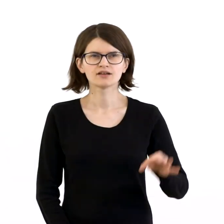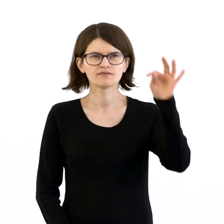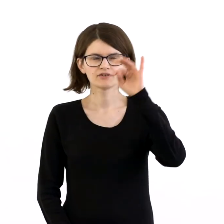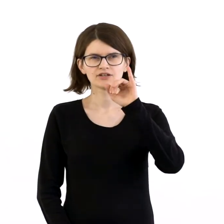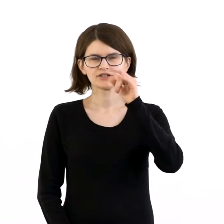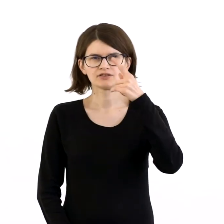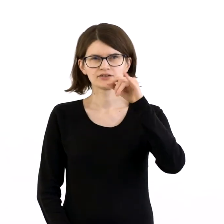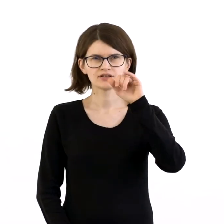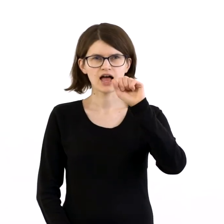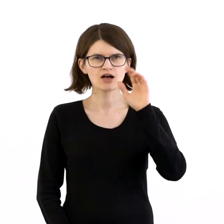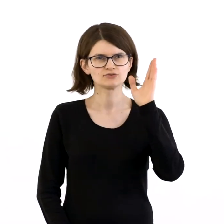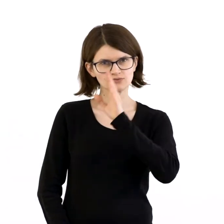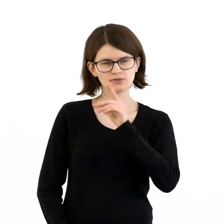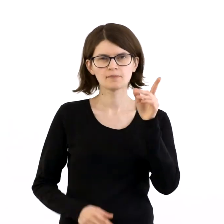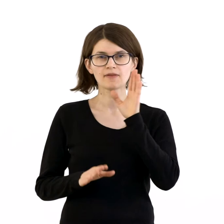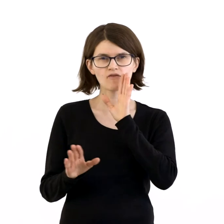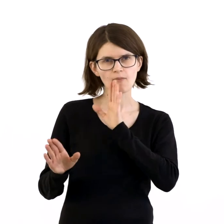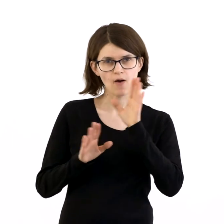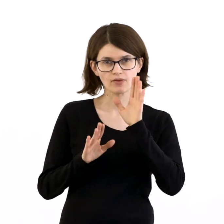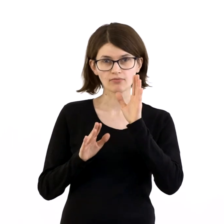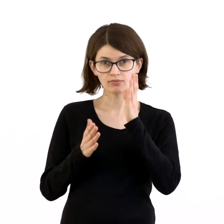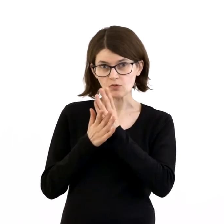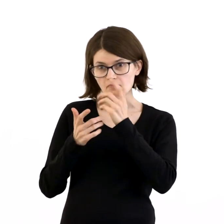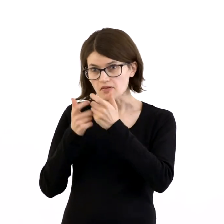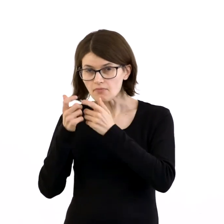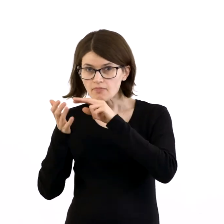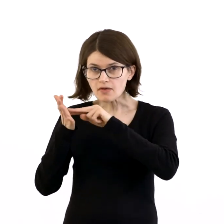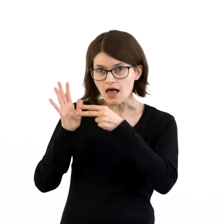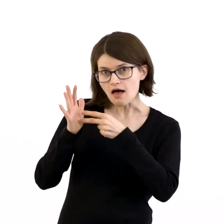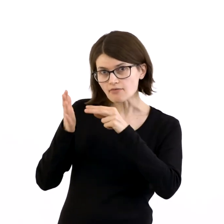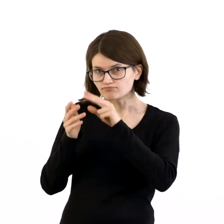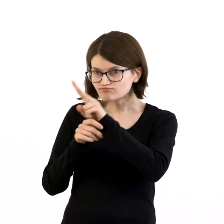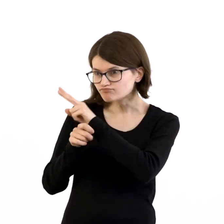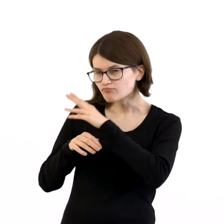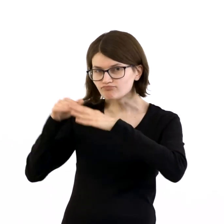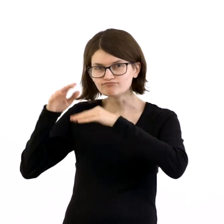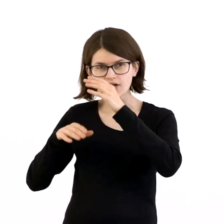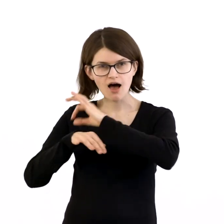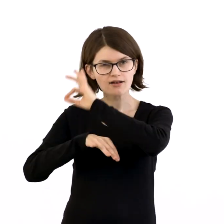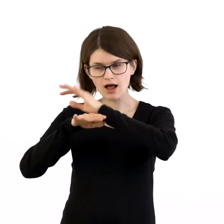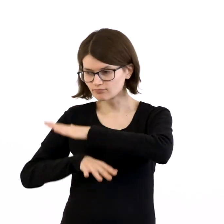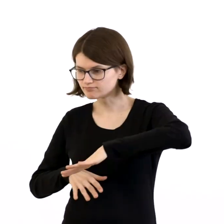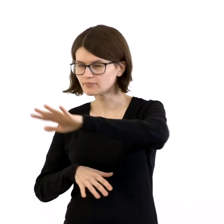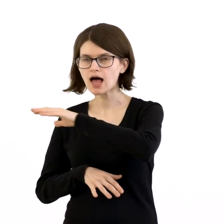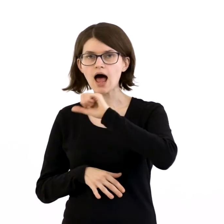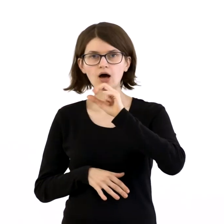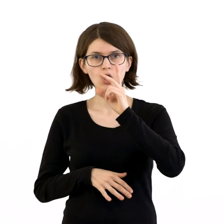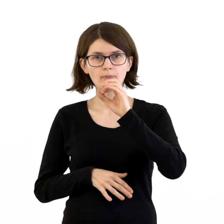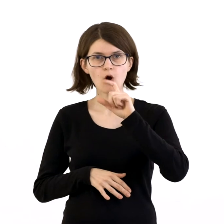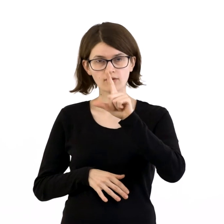Prawdopodobnie Fidiasz nie tylko planował i doglądał wykonania wielu architektonicznych budowli wzniesionych na Akropolu,